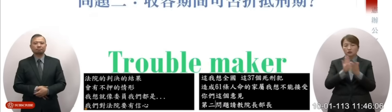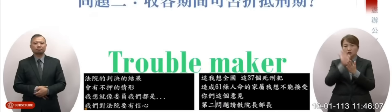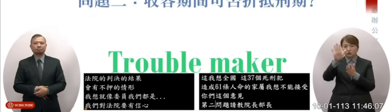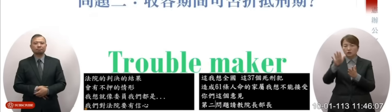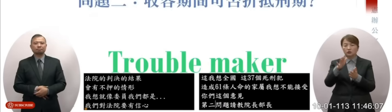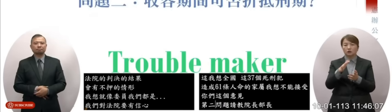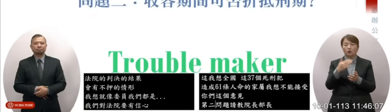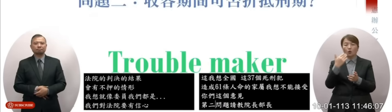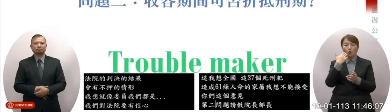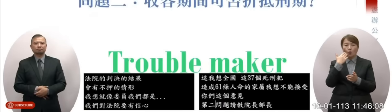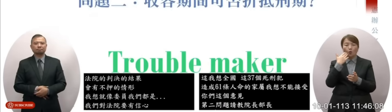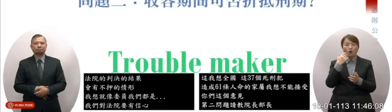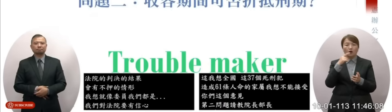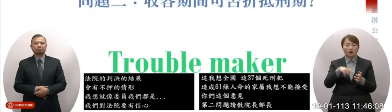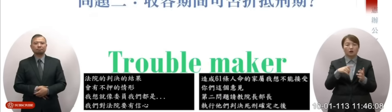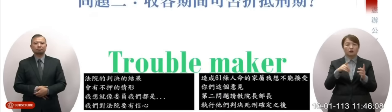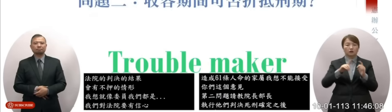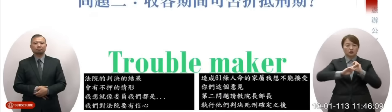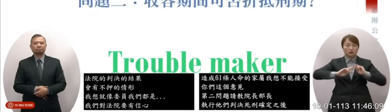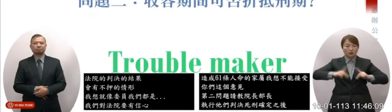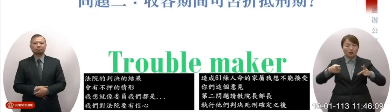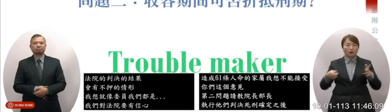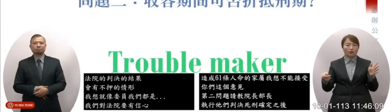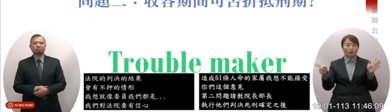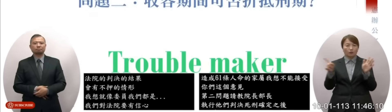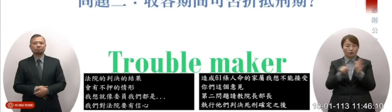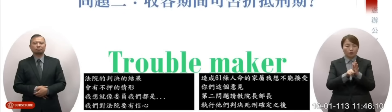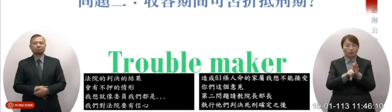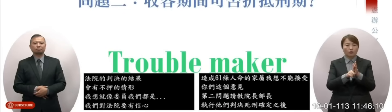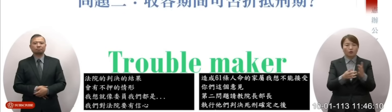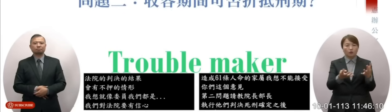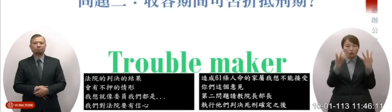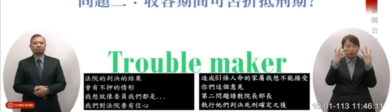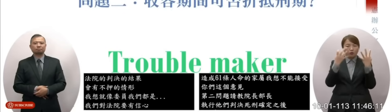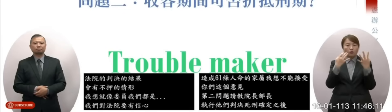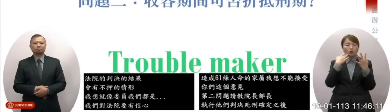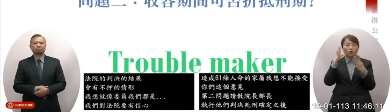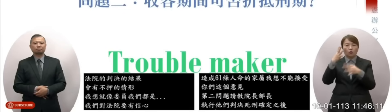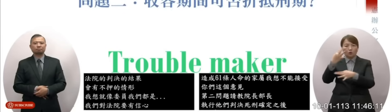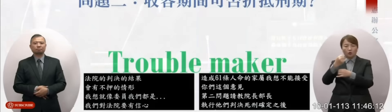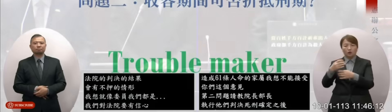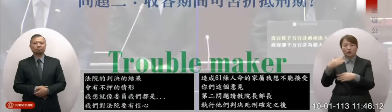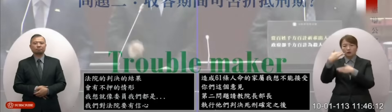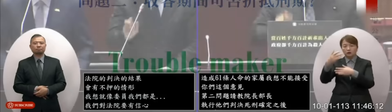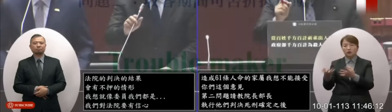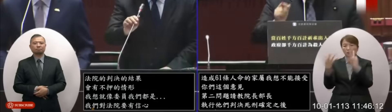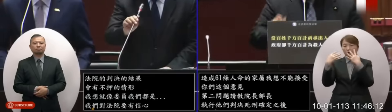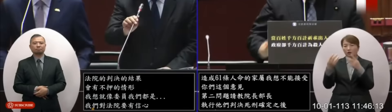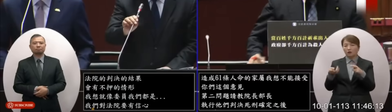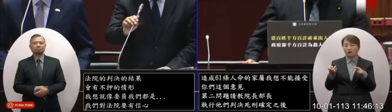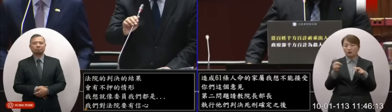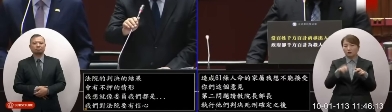如果將來改判無期徒刑的話 或改判有期徒刑的話 可不可以折抵刑期收容的期間